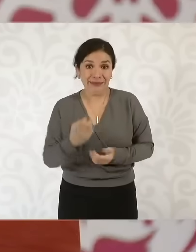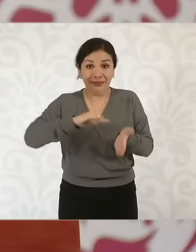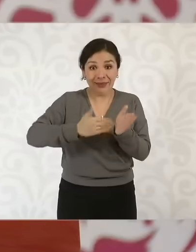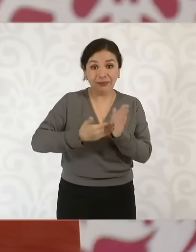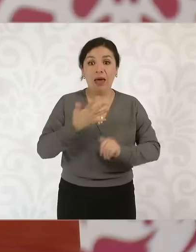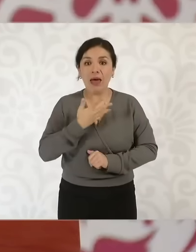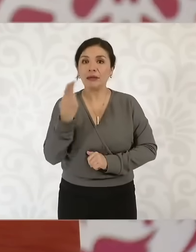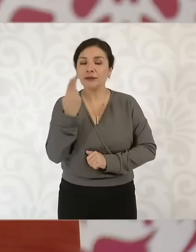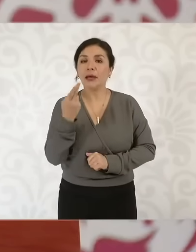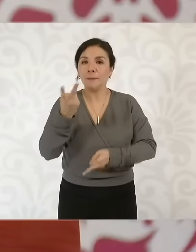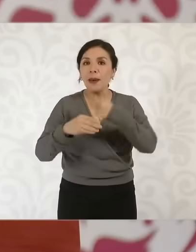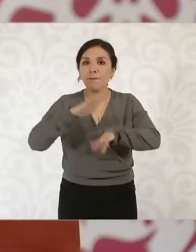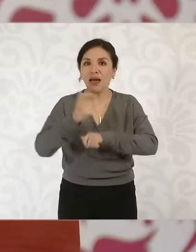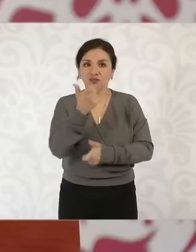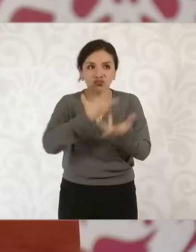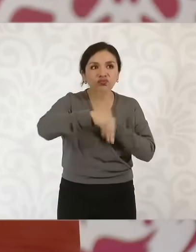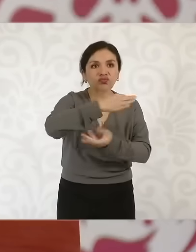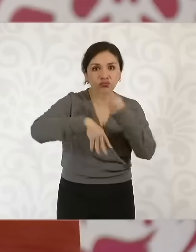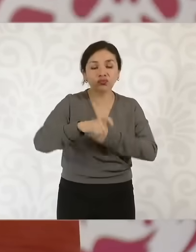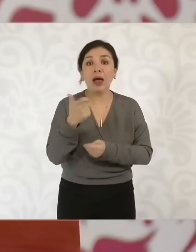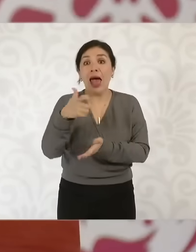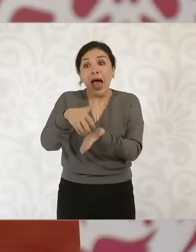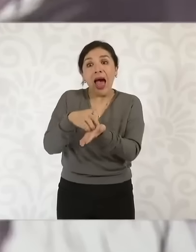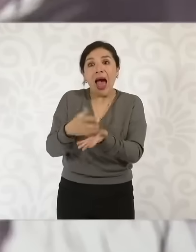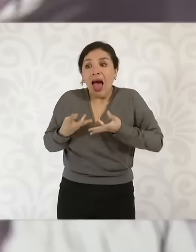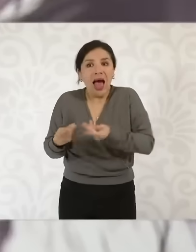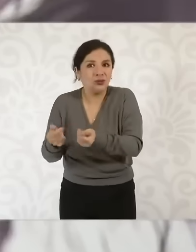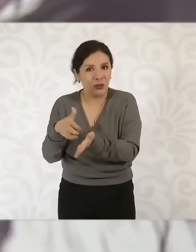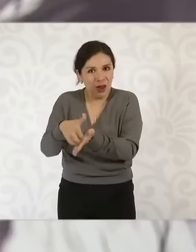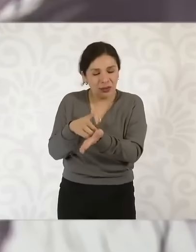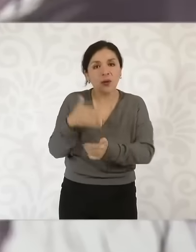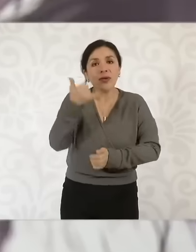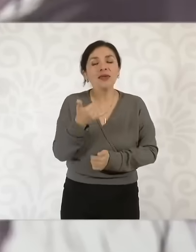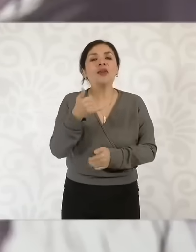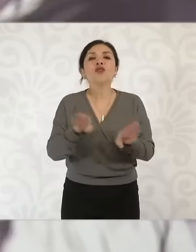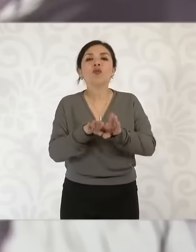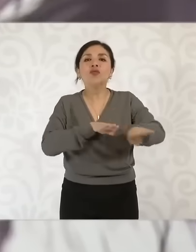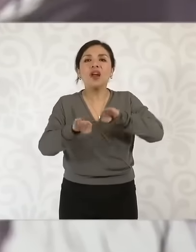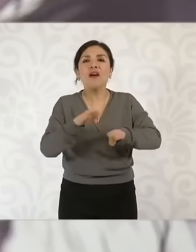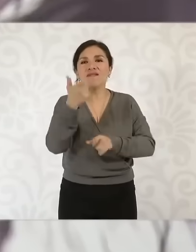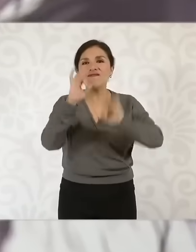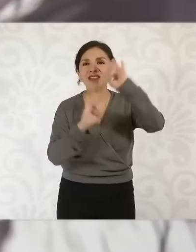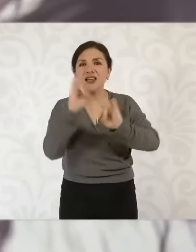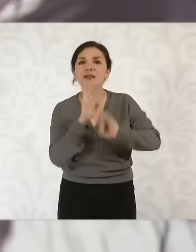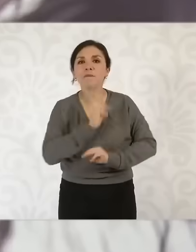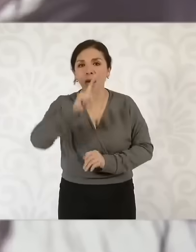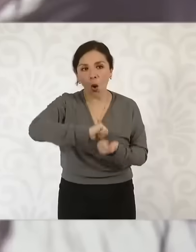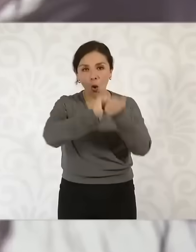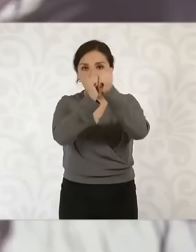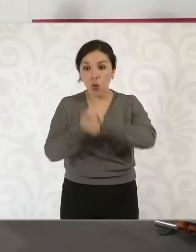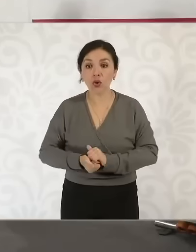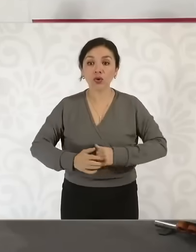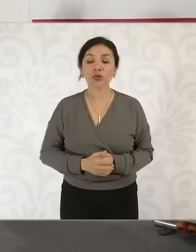elevar los ingresos, reducir los costos y mejorar el perfil oper el financiero.